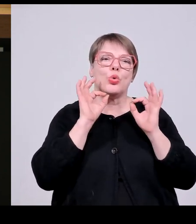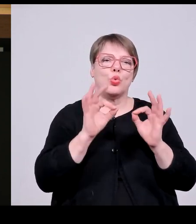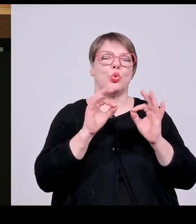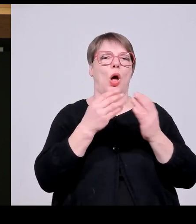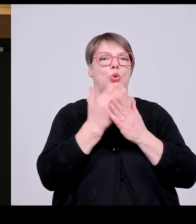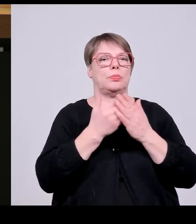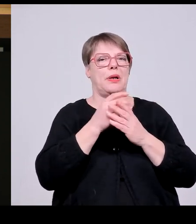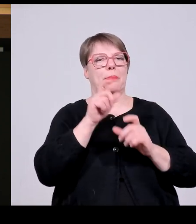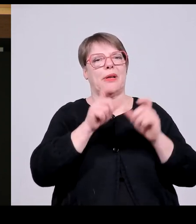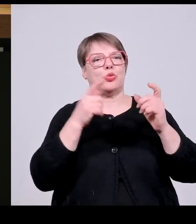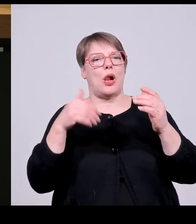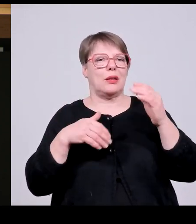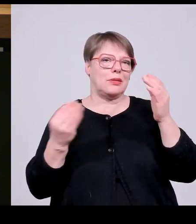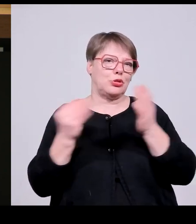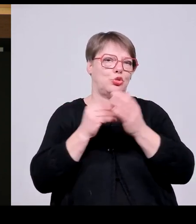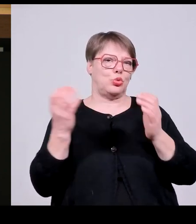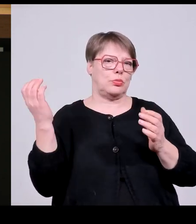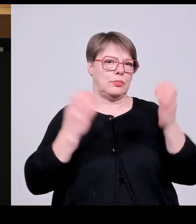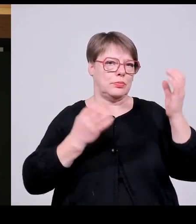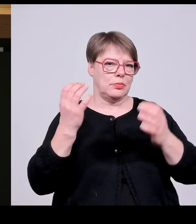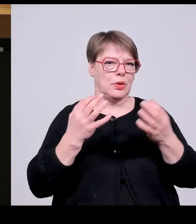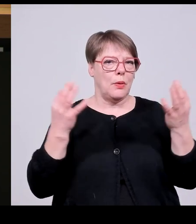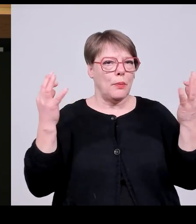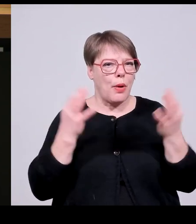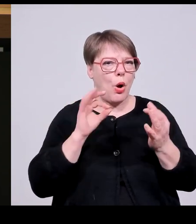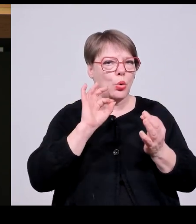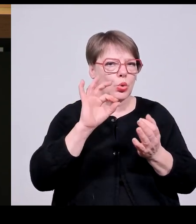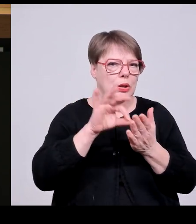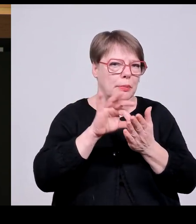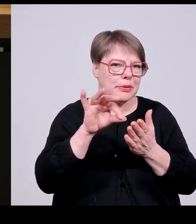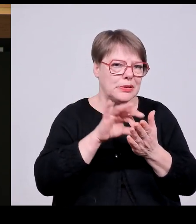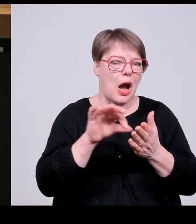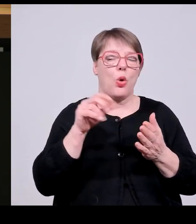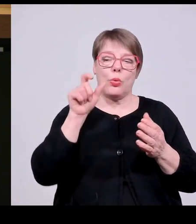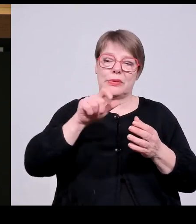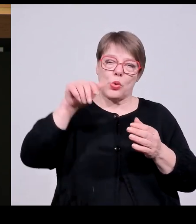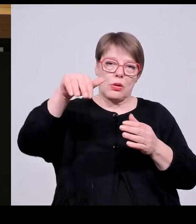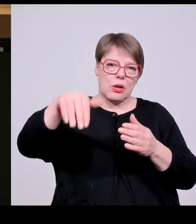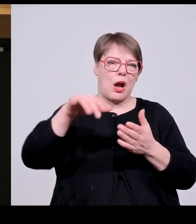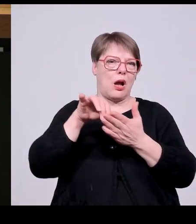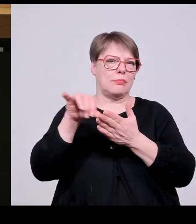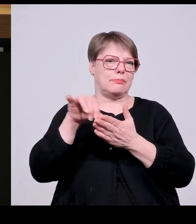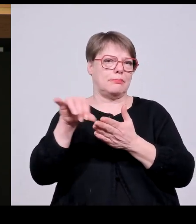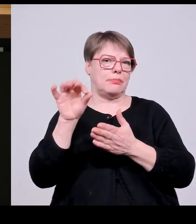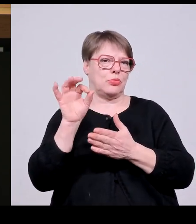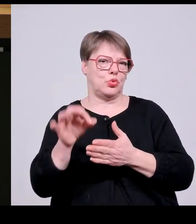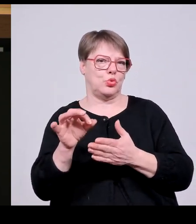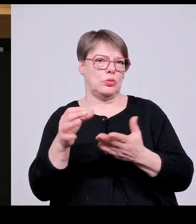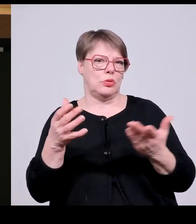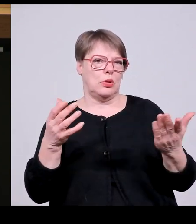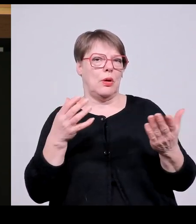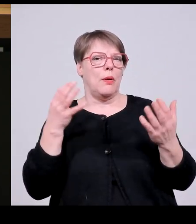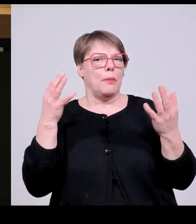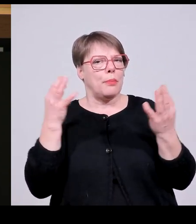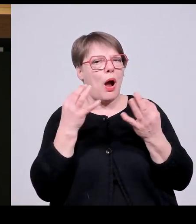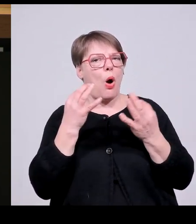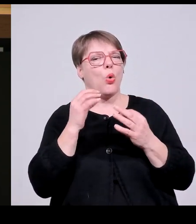sondern grundlegend für Bildungszugänge und Teilhabechancen aller Menschen. Seit Jahren wachsen die Aufgaben der Bibliotheken.